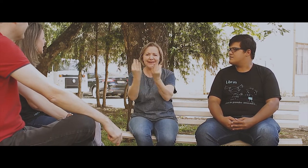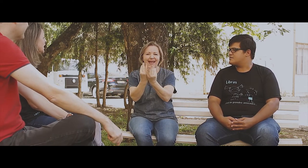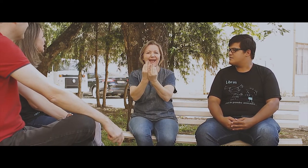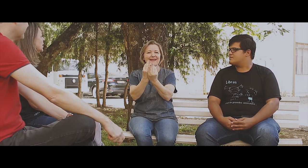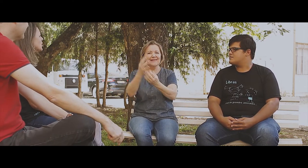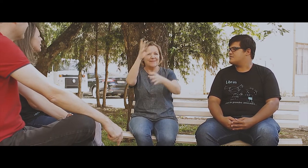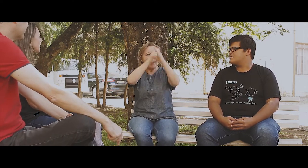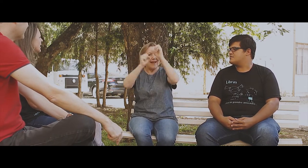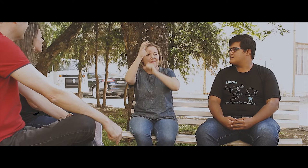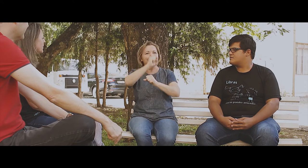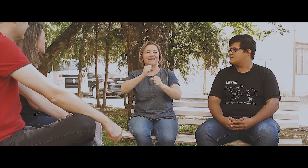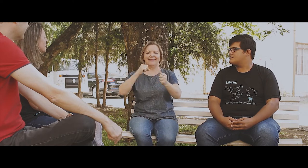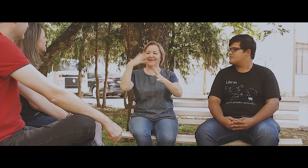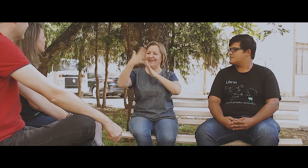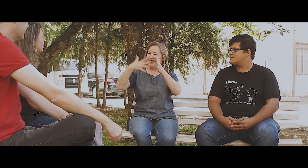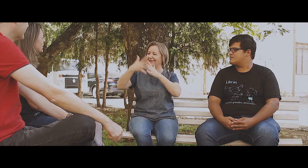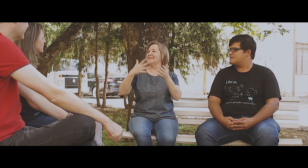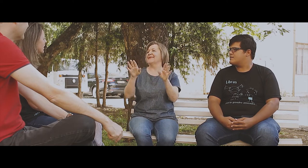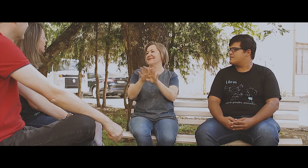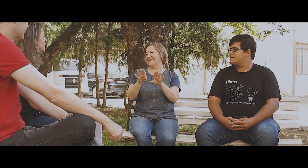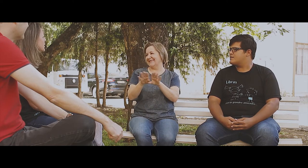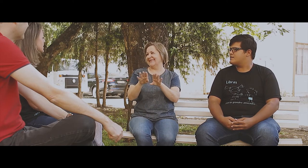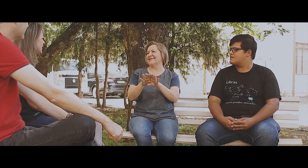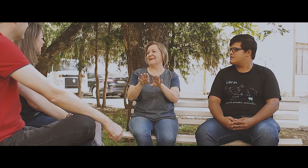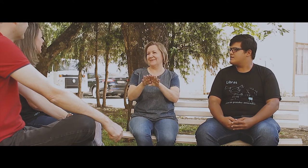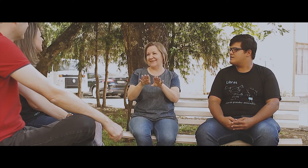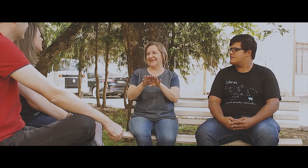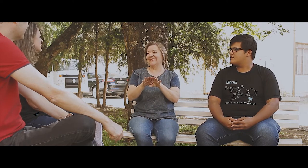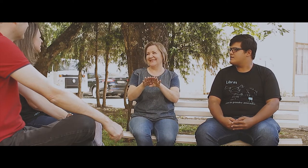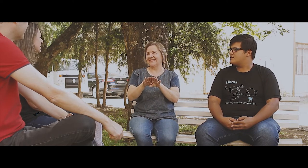chamar as famílias para aprender a Língua de Sinais.